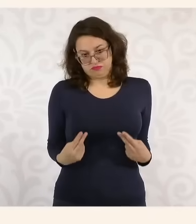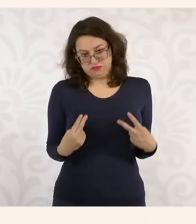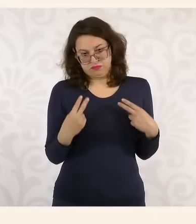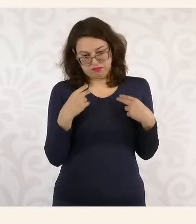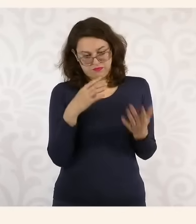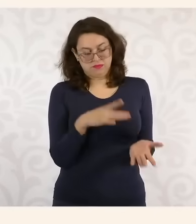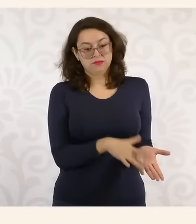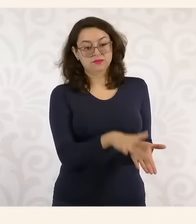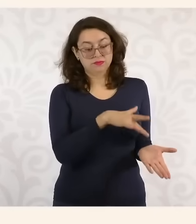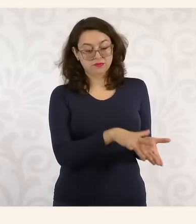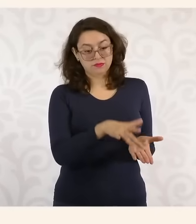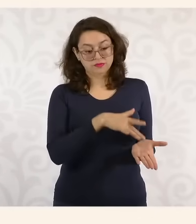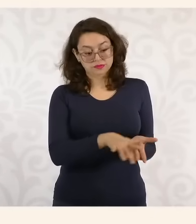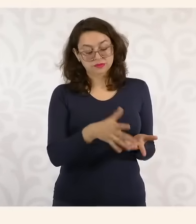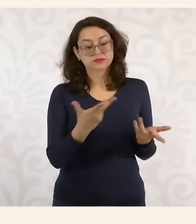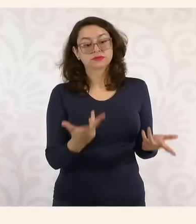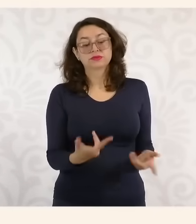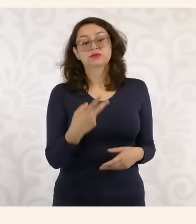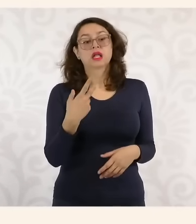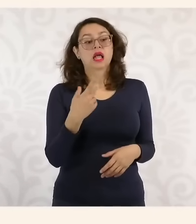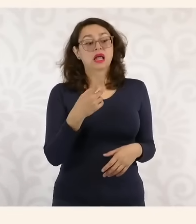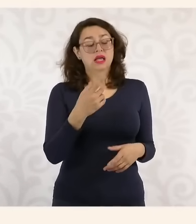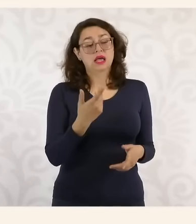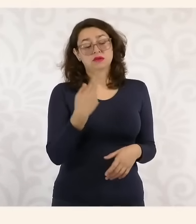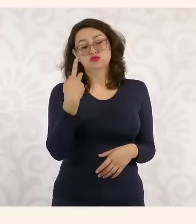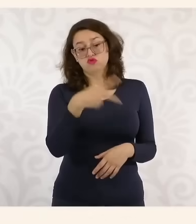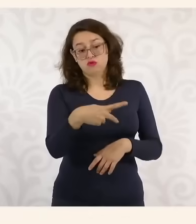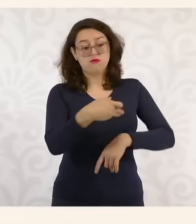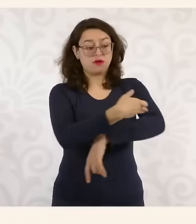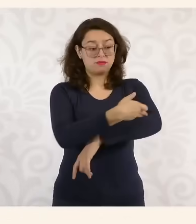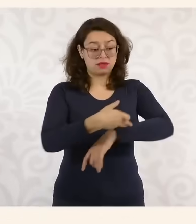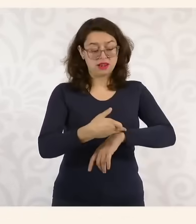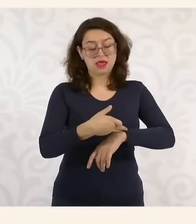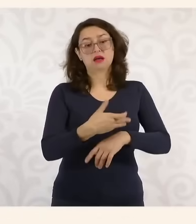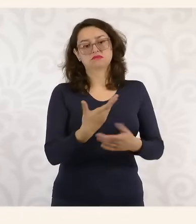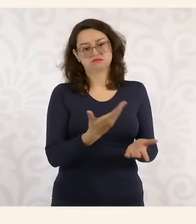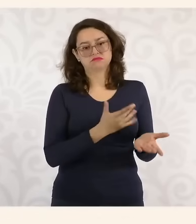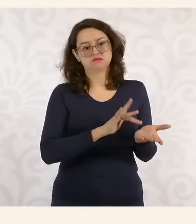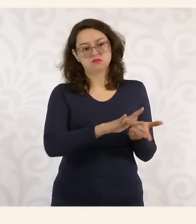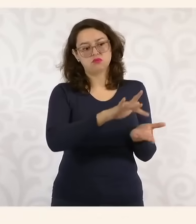un apoyo a las familias cuidadoras que tienen niñas y niños con cáncer sin seguridad social